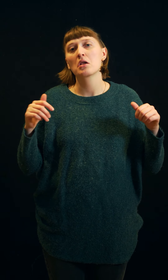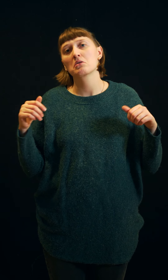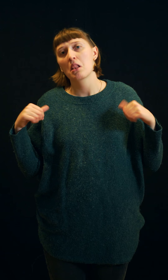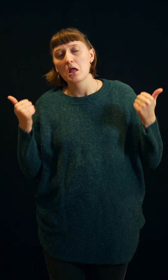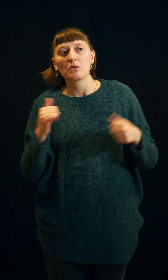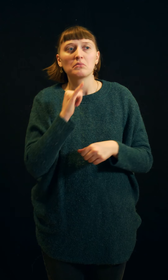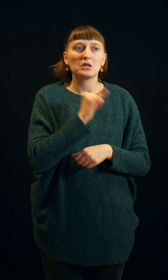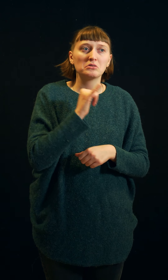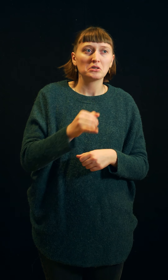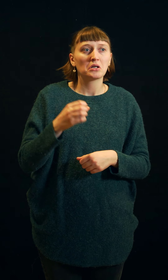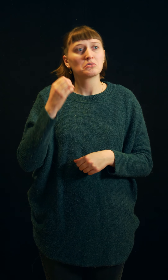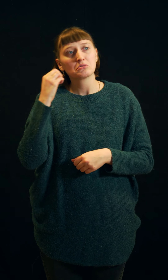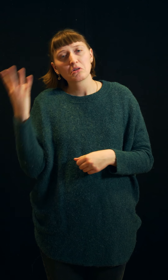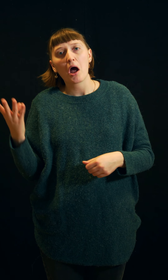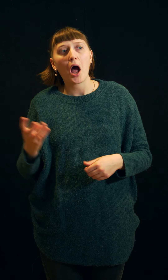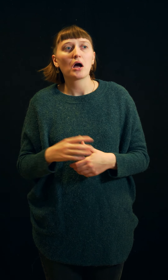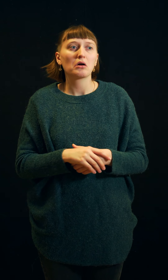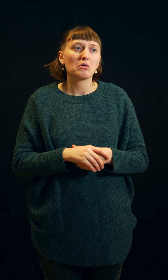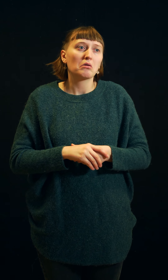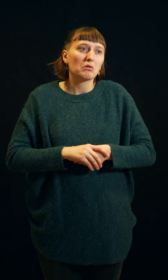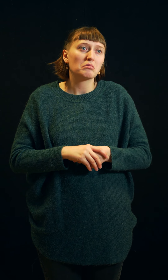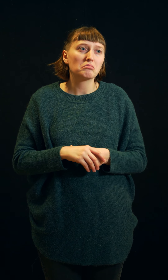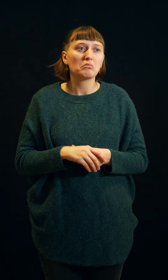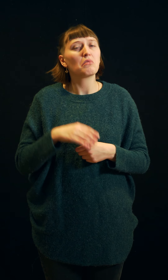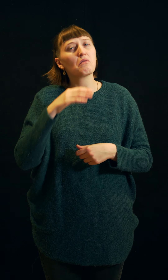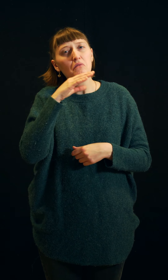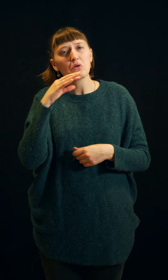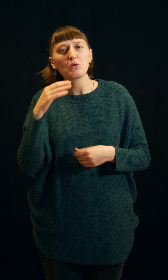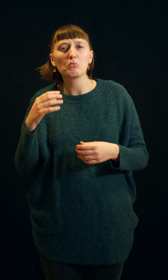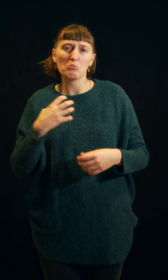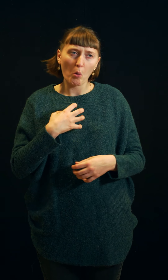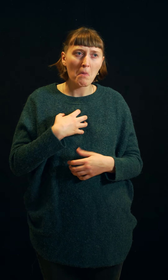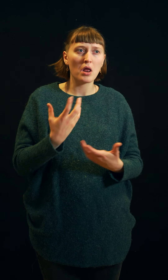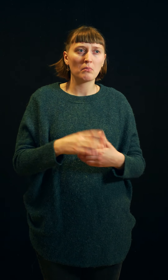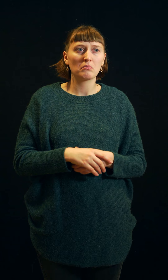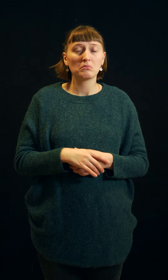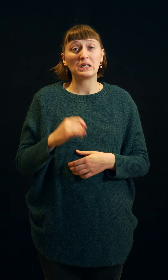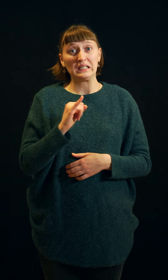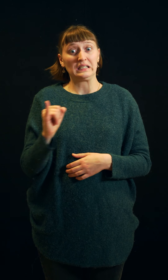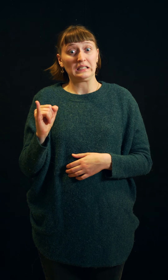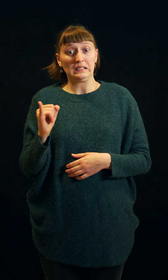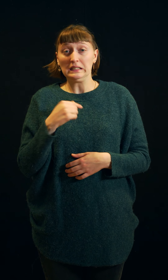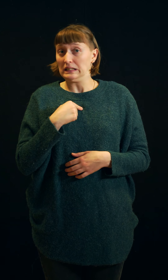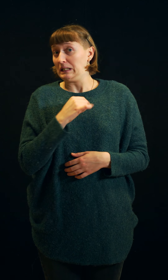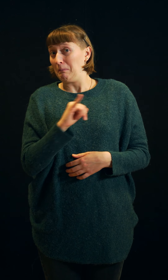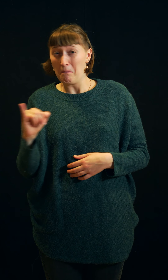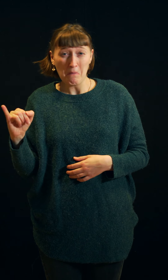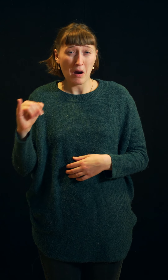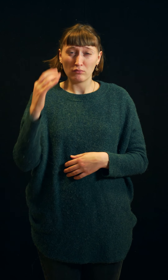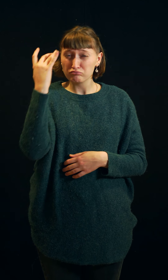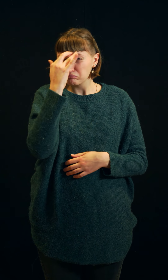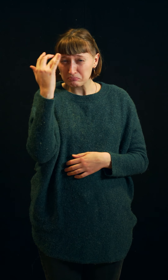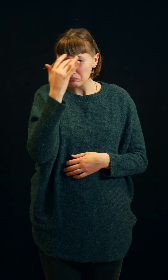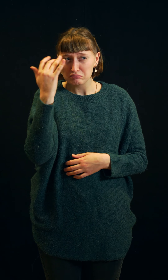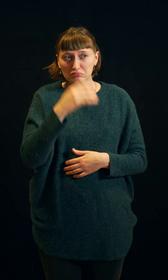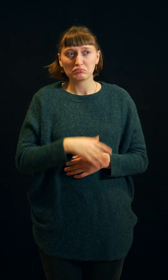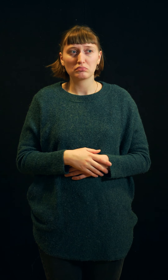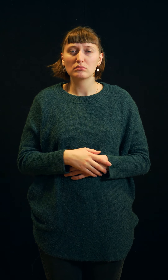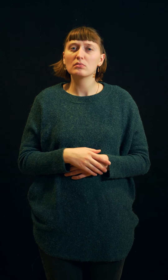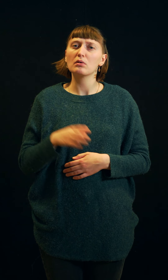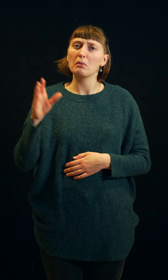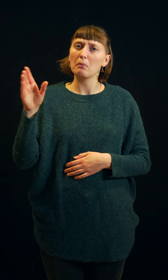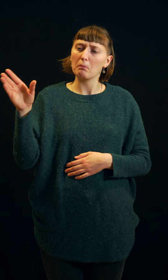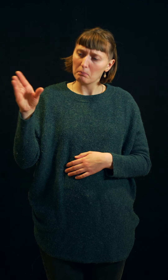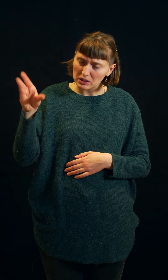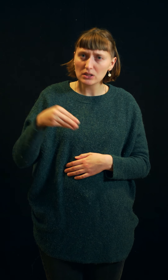Da gibt’s so viele Probleme, die setzen mich Tag für Tag matt,